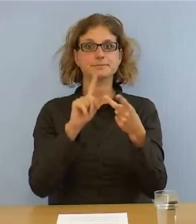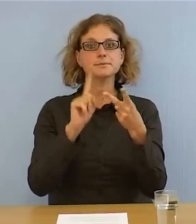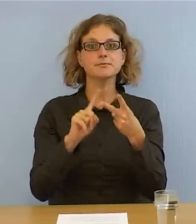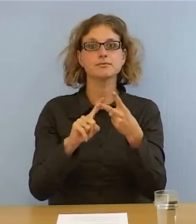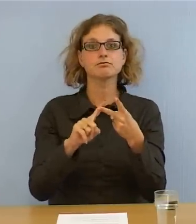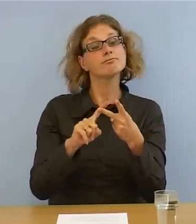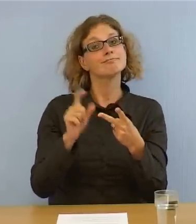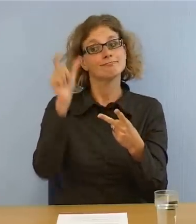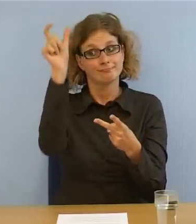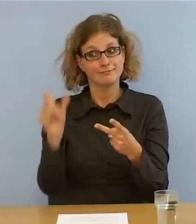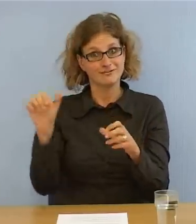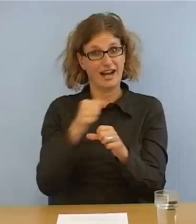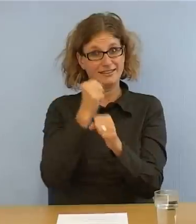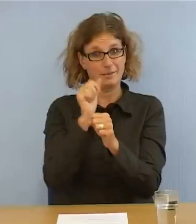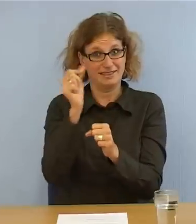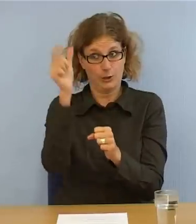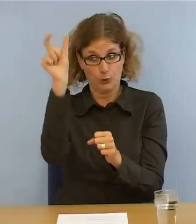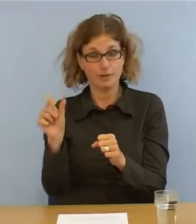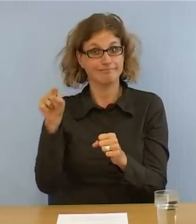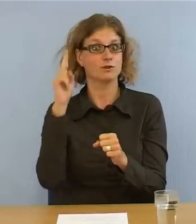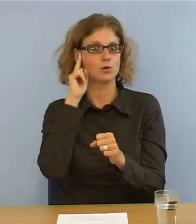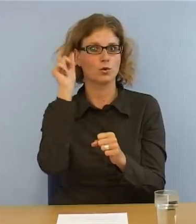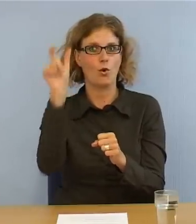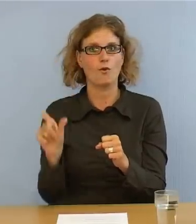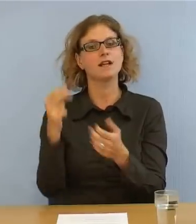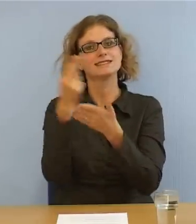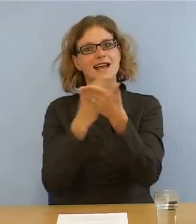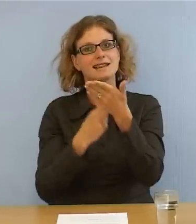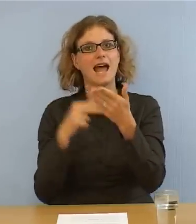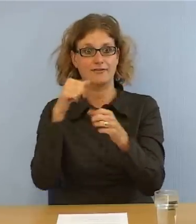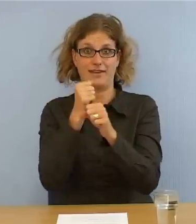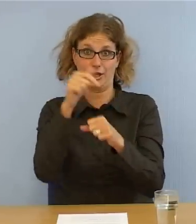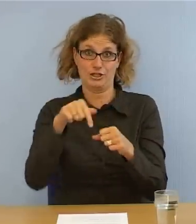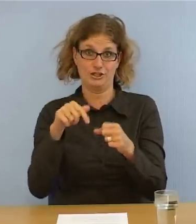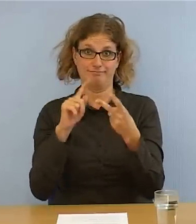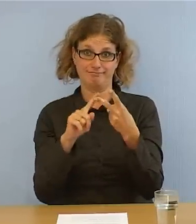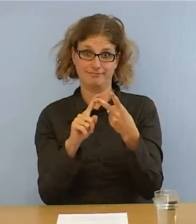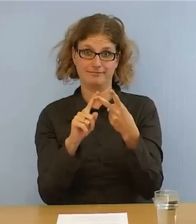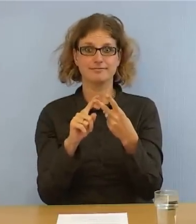2. Dove werknemer als tekenaar aan het werk